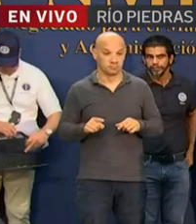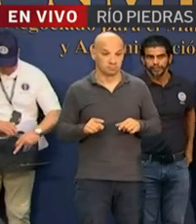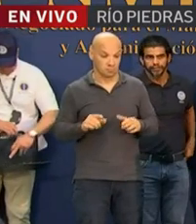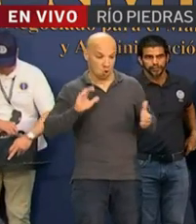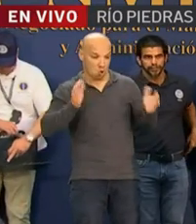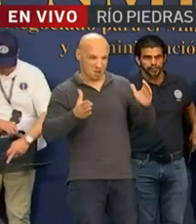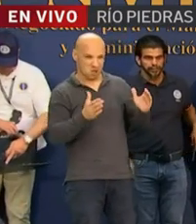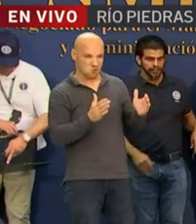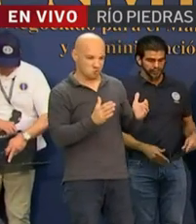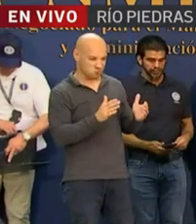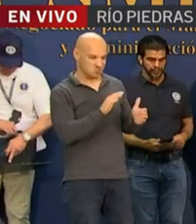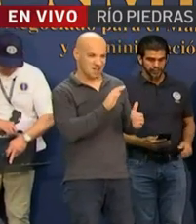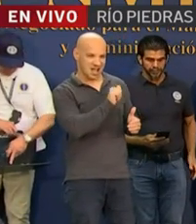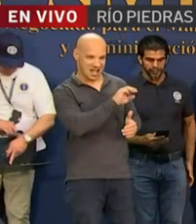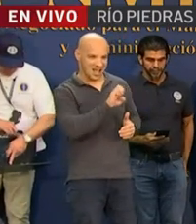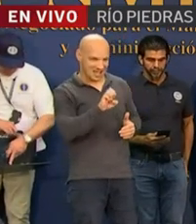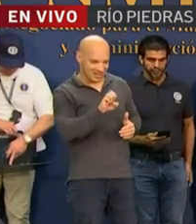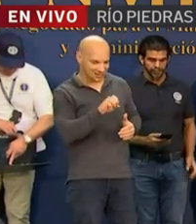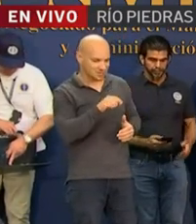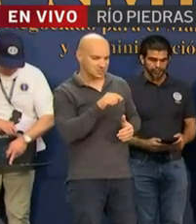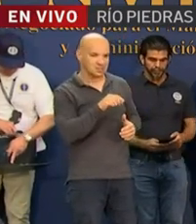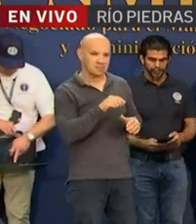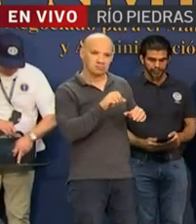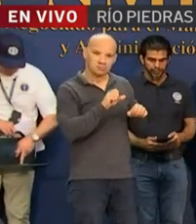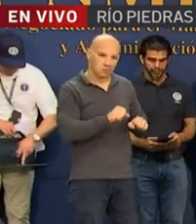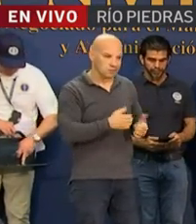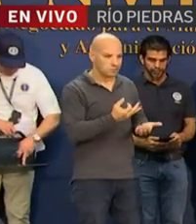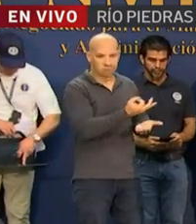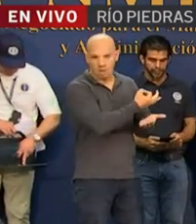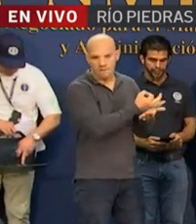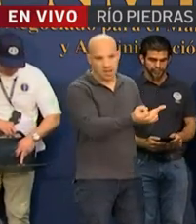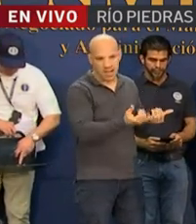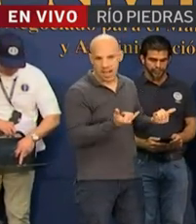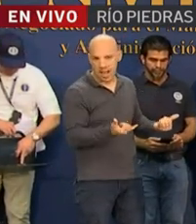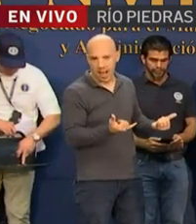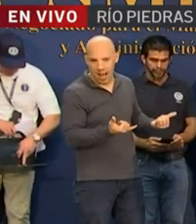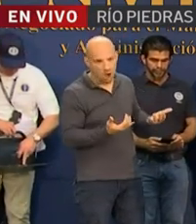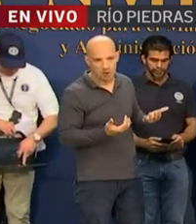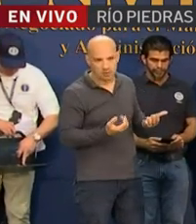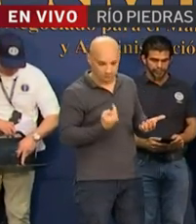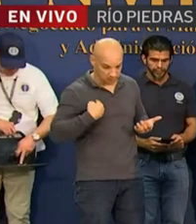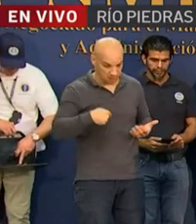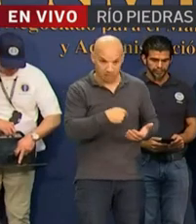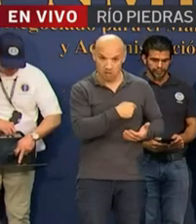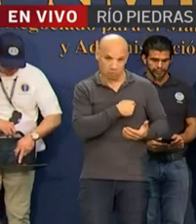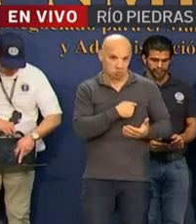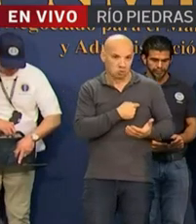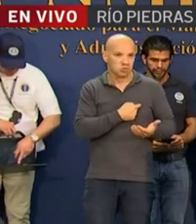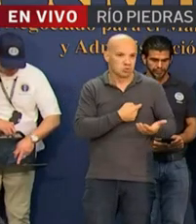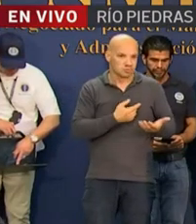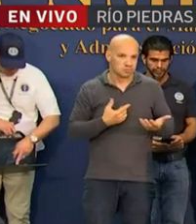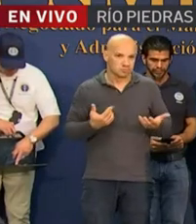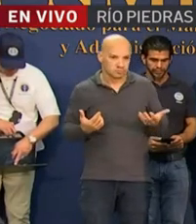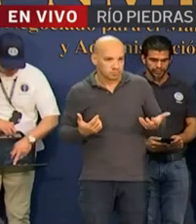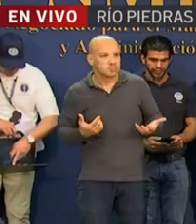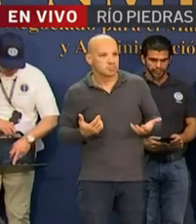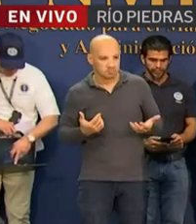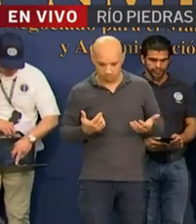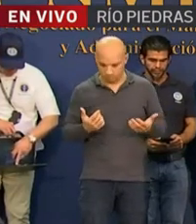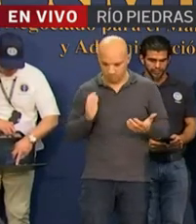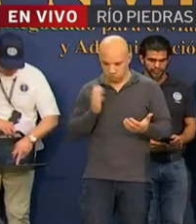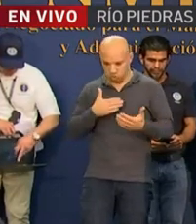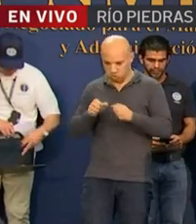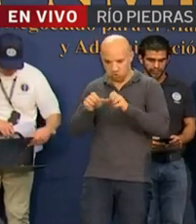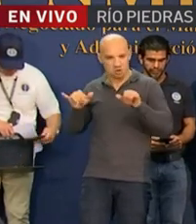CUANTO TIEMPO LE LLEVARÁ